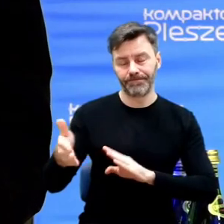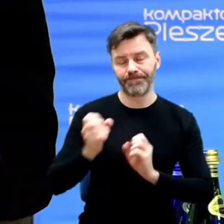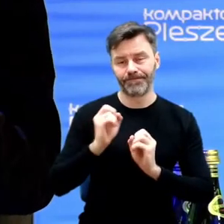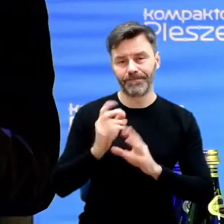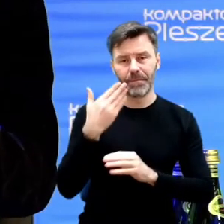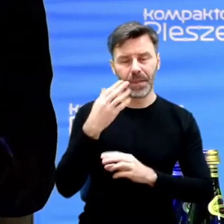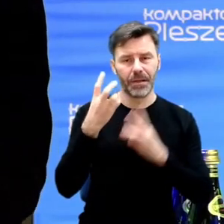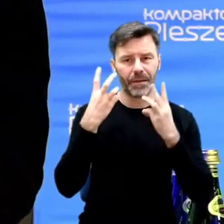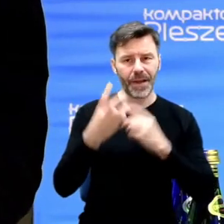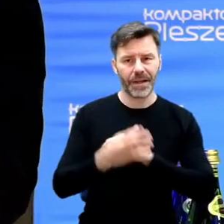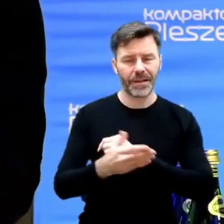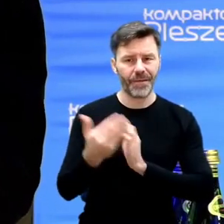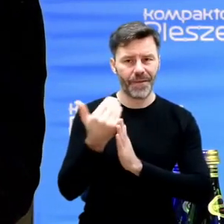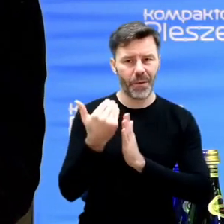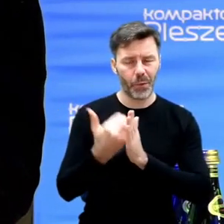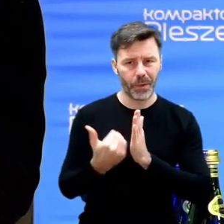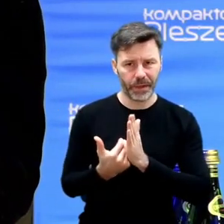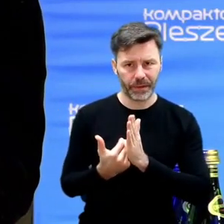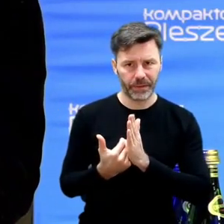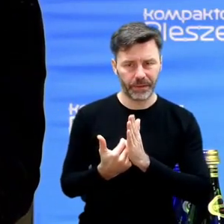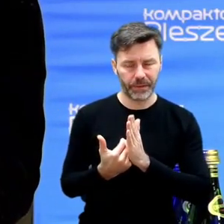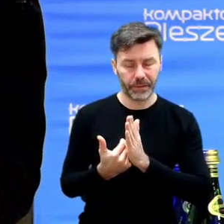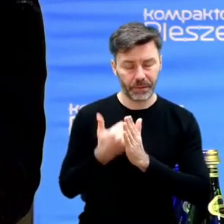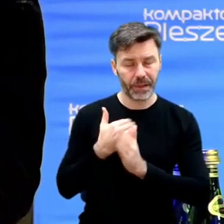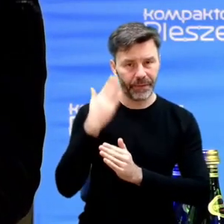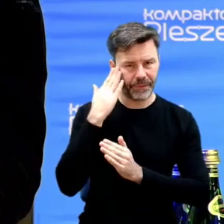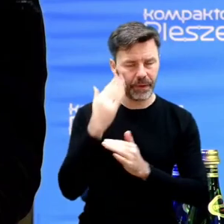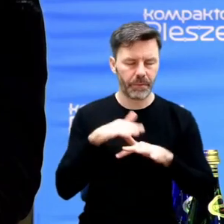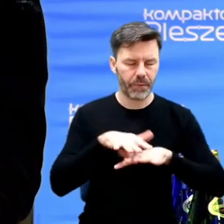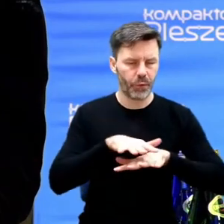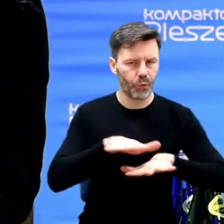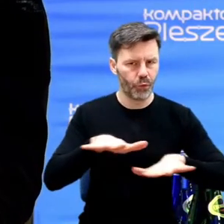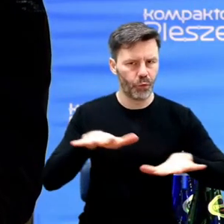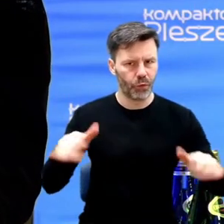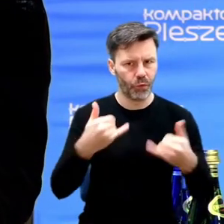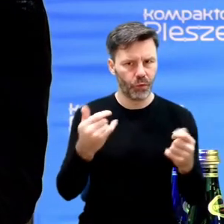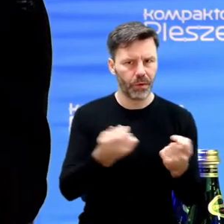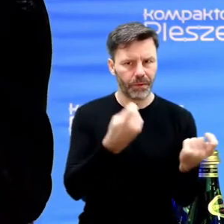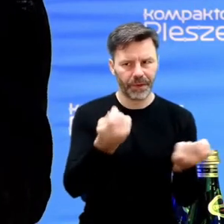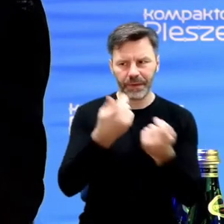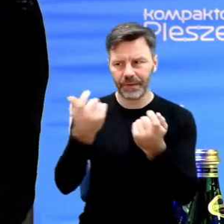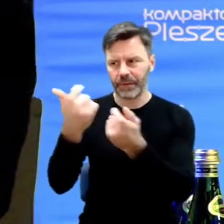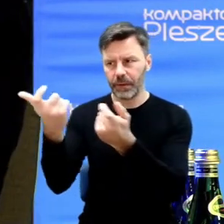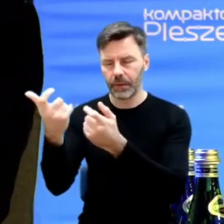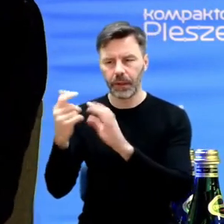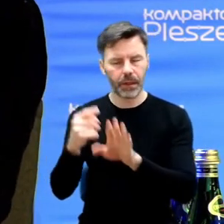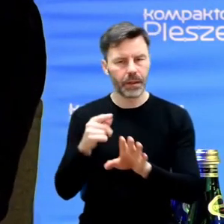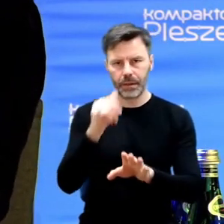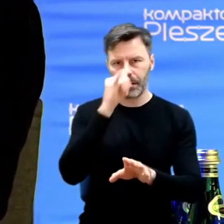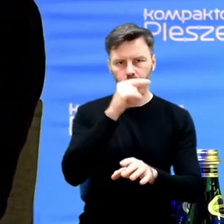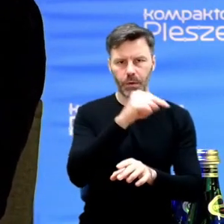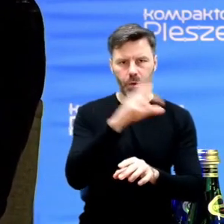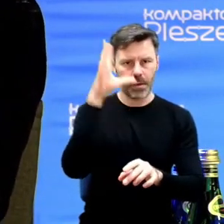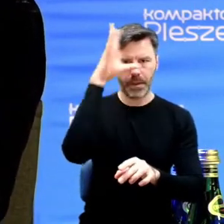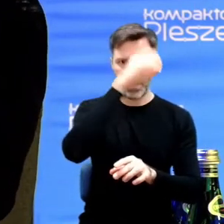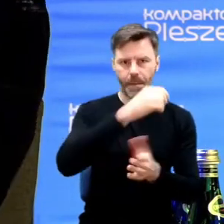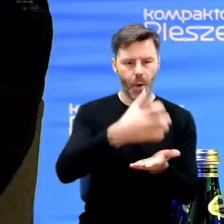Wiemy, że mamy też różne wyzwania w tym względzie i absolutnie nie możemy o tym zapominać, więc ten filar tutaj jest uwypuklony.